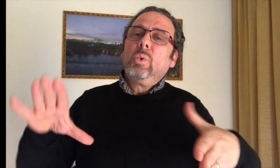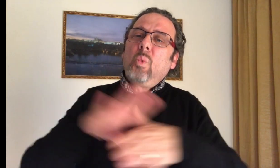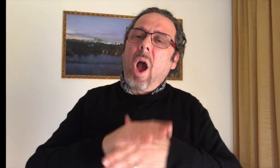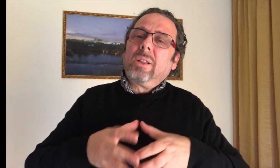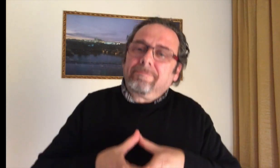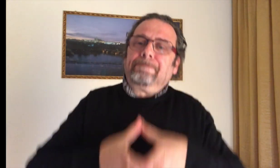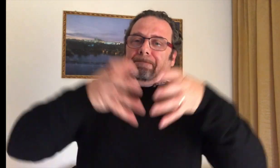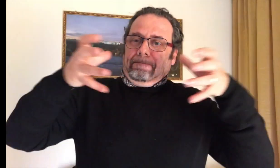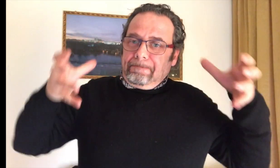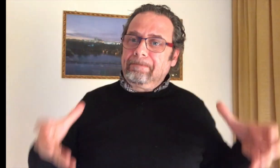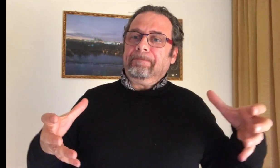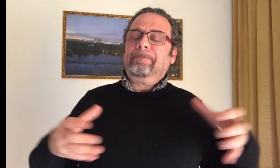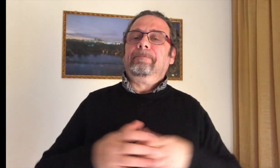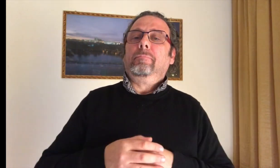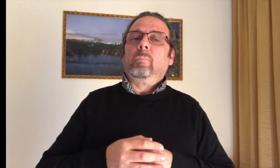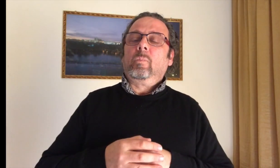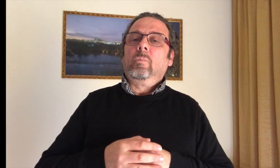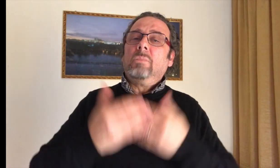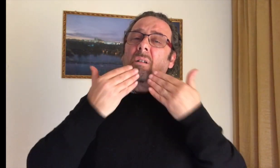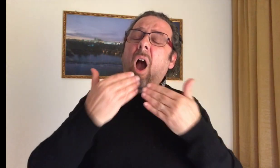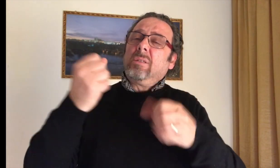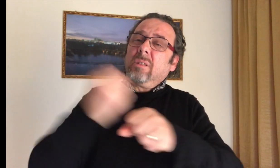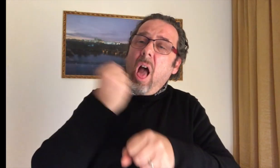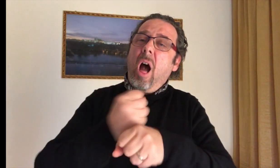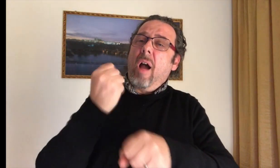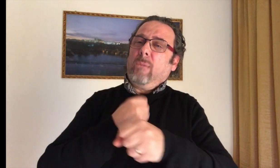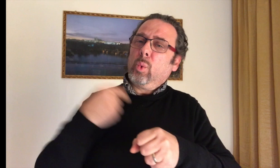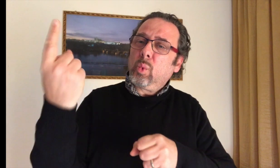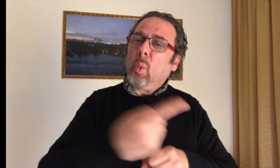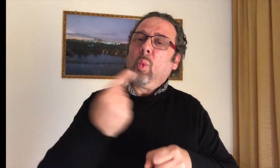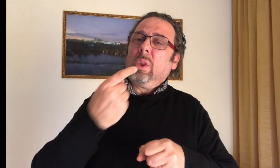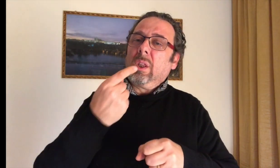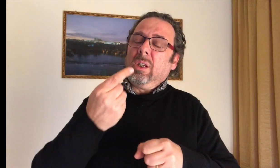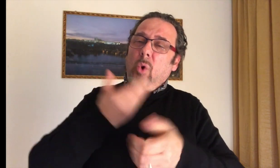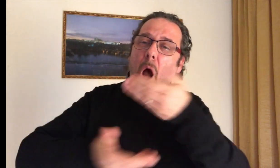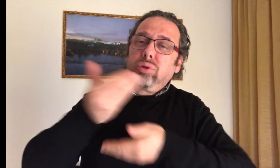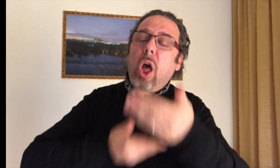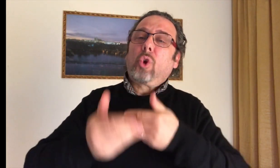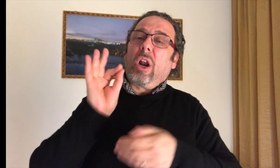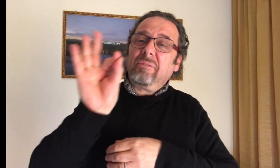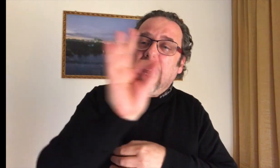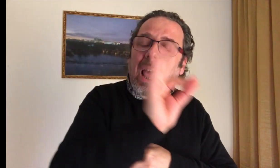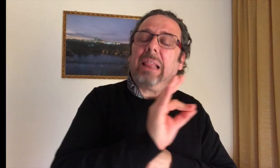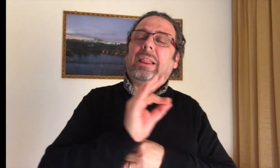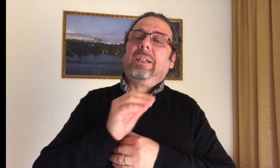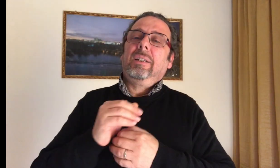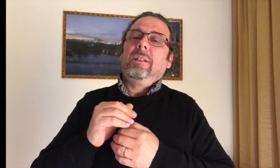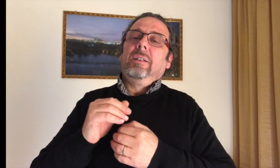anche più vicini alle famiglie implementando la squadra! Grazie a tutti coloro che hanno lavorato tanto,